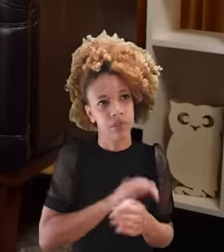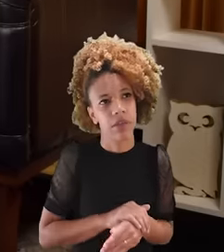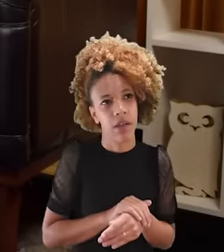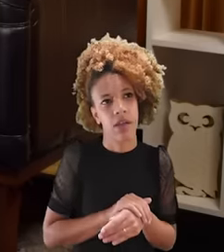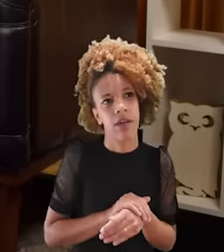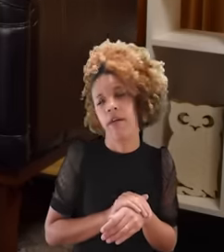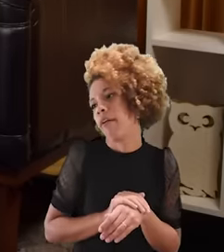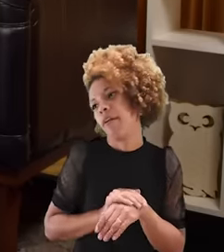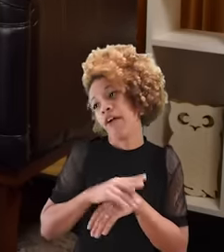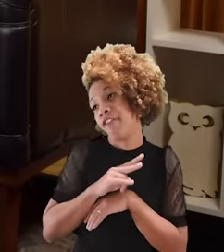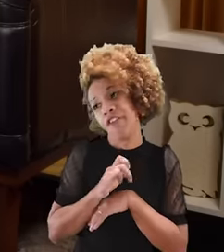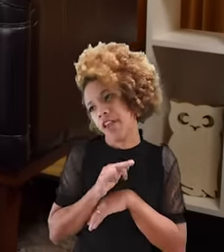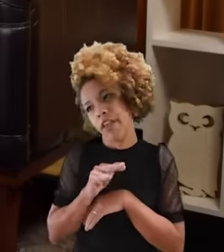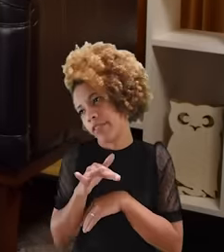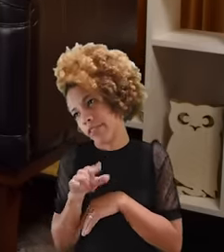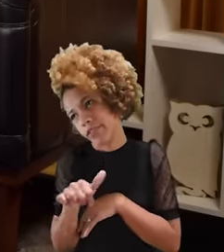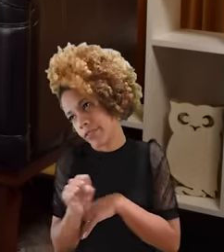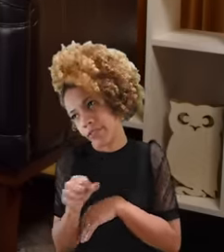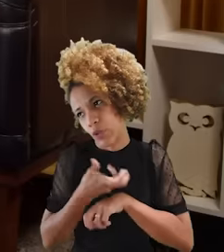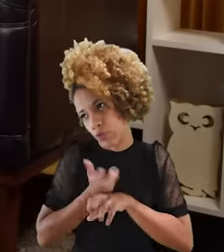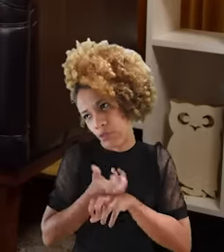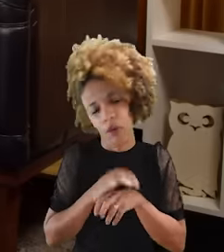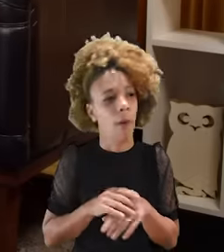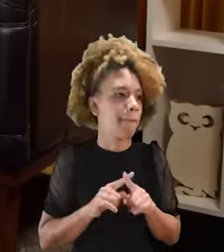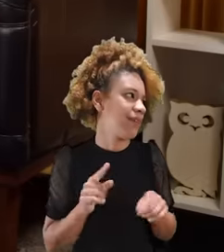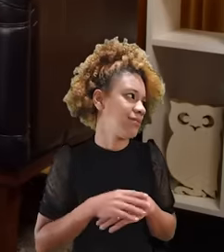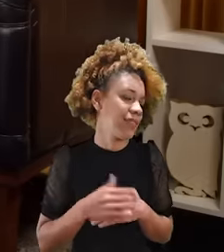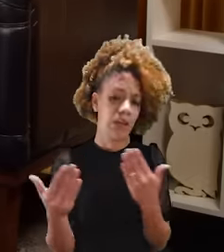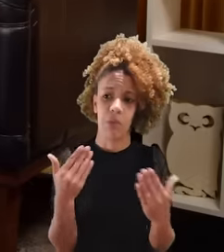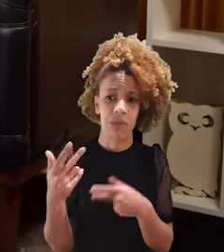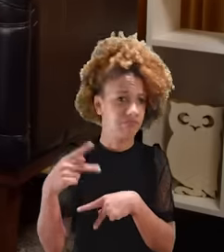Grande Sertão Veredas sacou e estamos em 2024 concorrendo com o tiktok da da menina fazendo